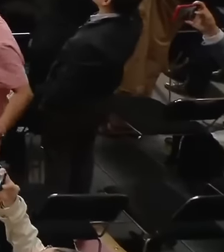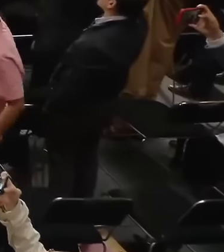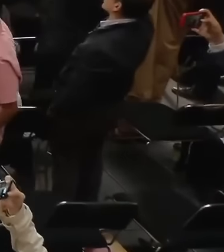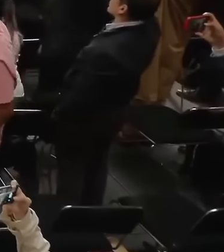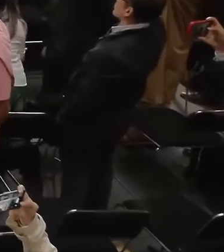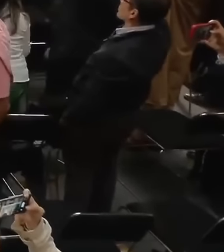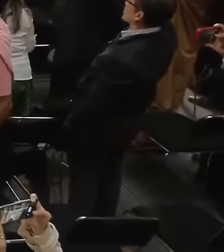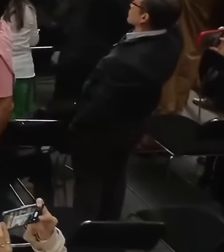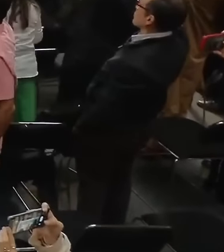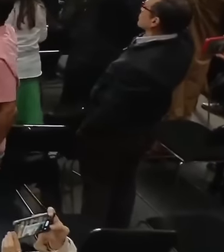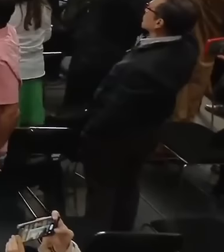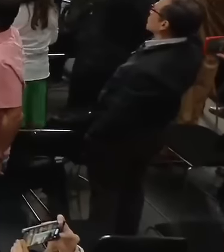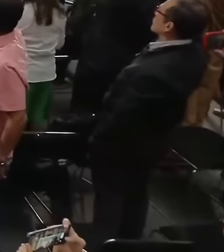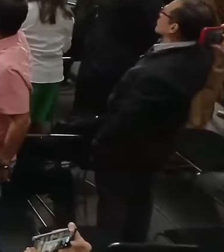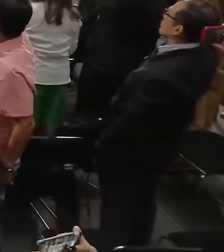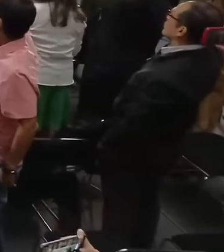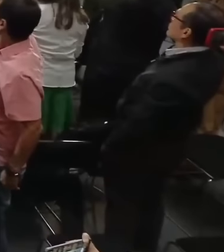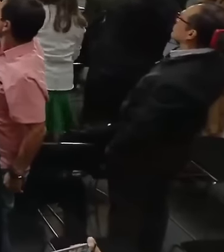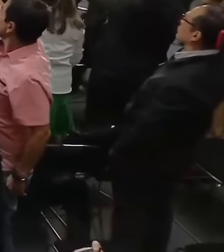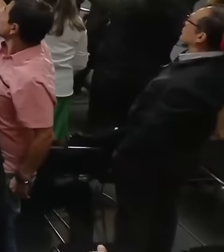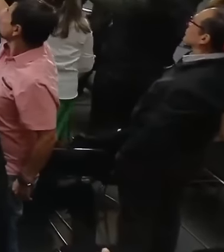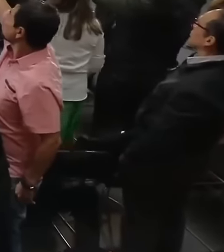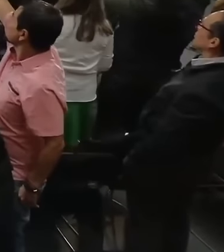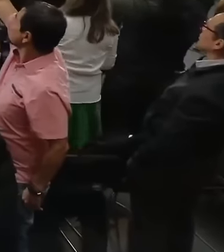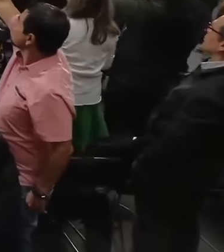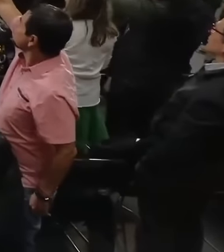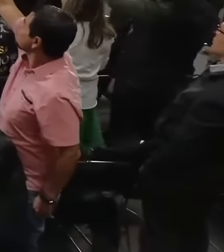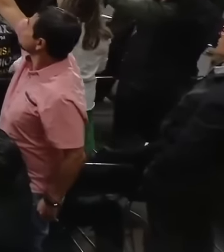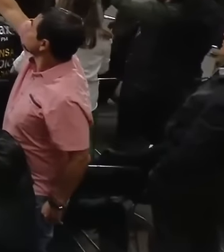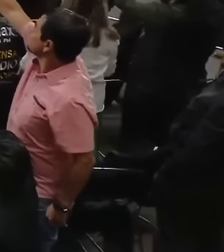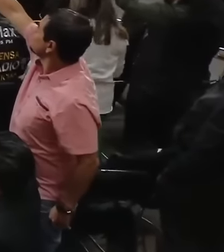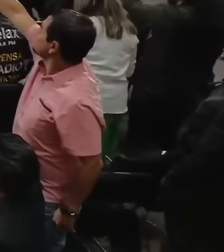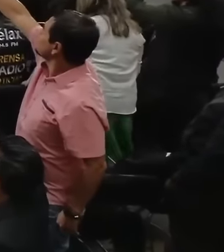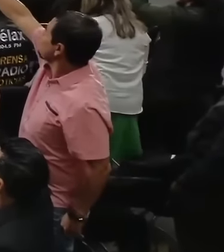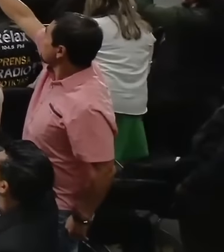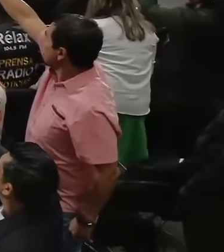la presidenta celebró esta nueva vuelta al solcillez [música] que la caracteriza. El momento